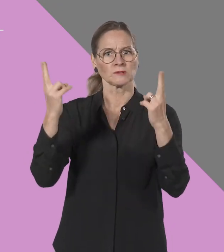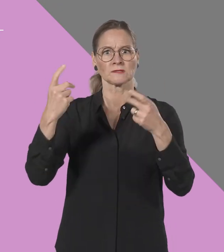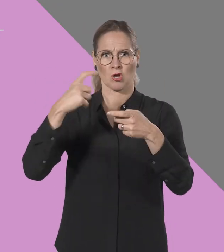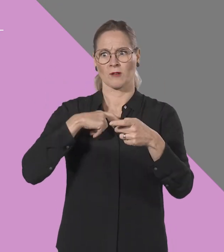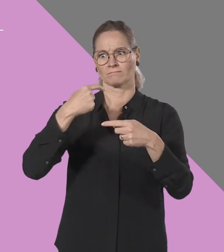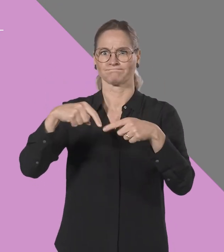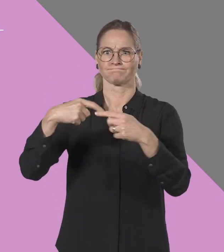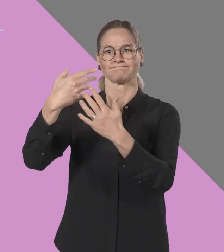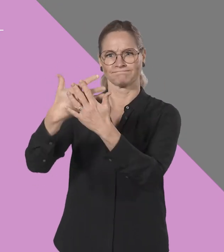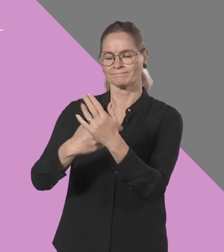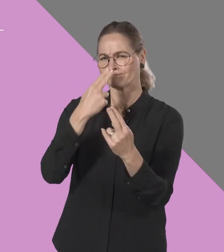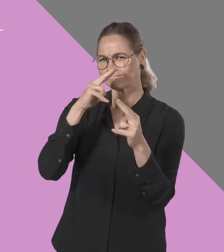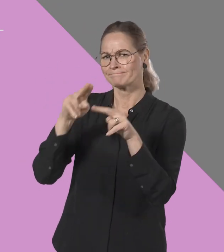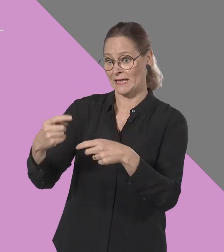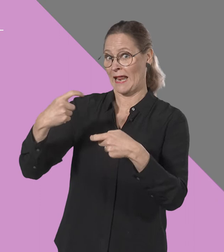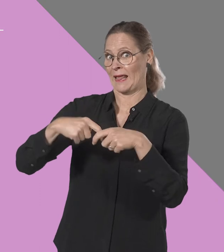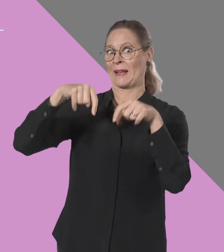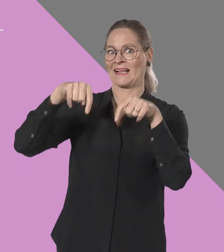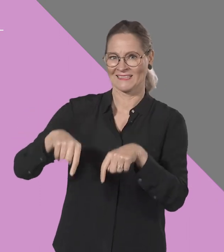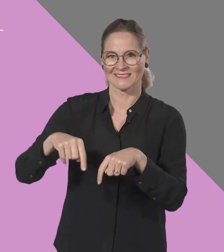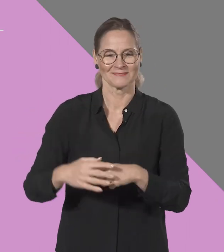joihin voit käydä tutustumassa oheisen linkin kautta.